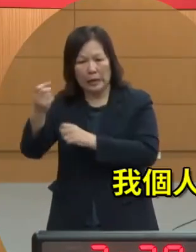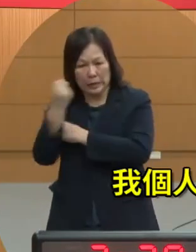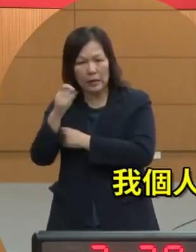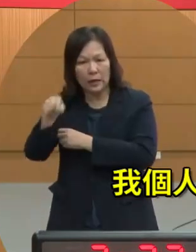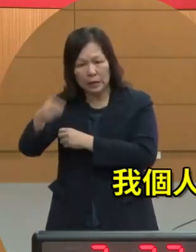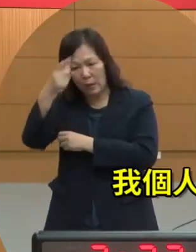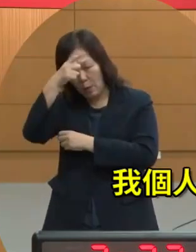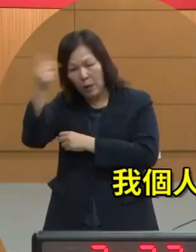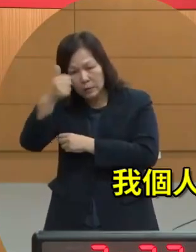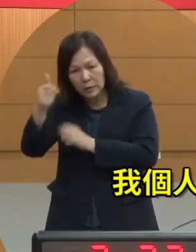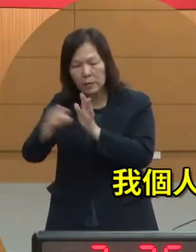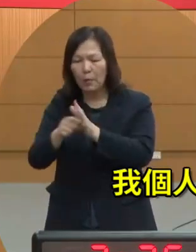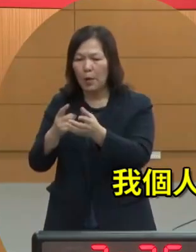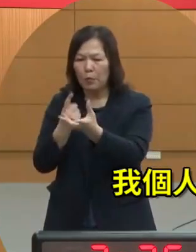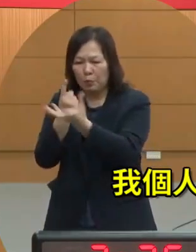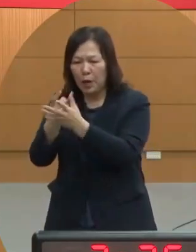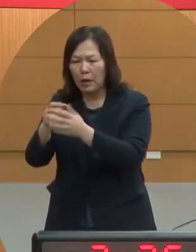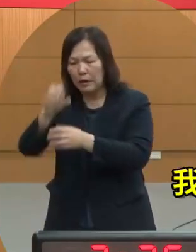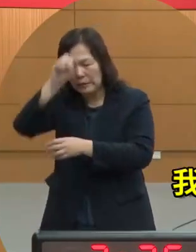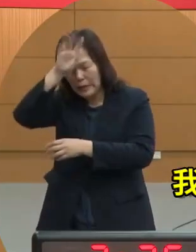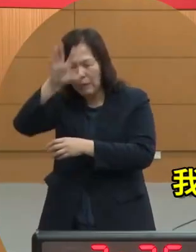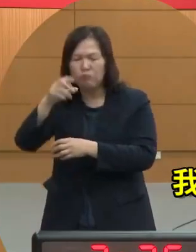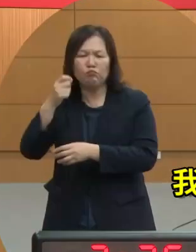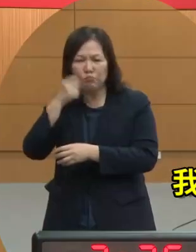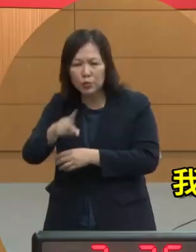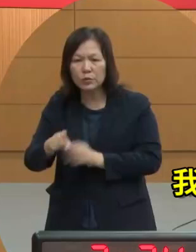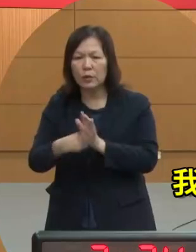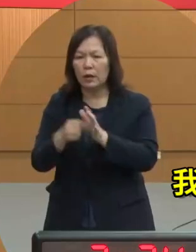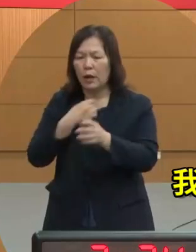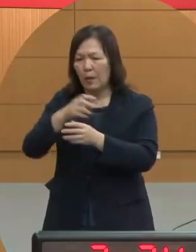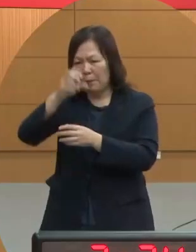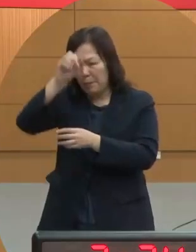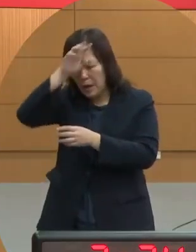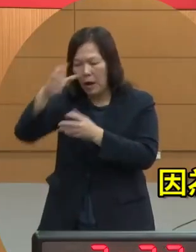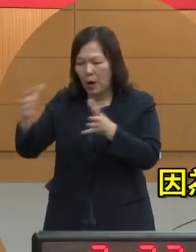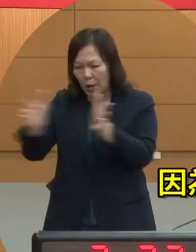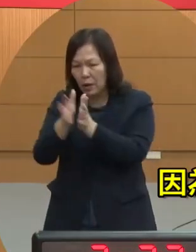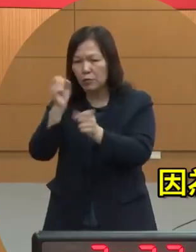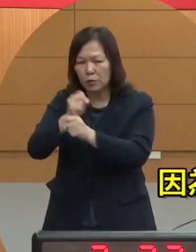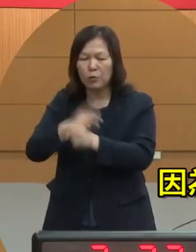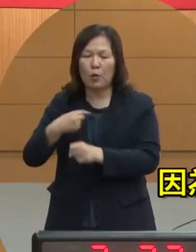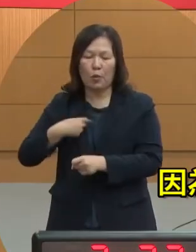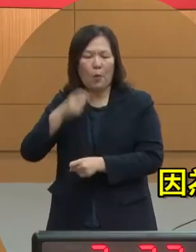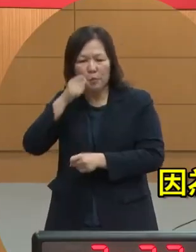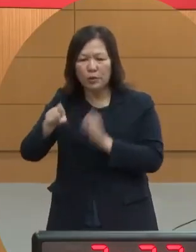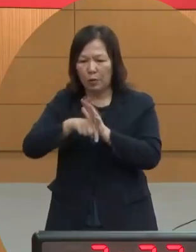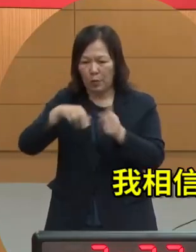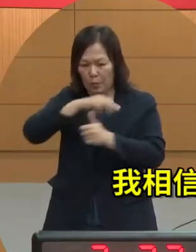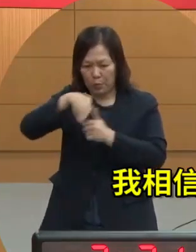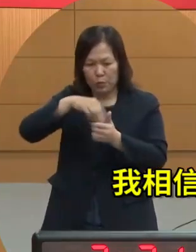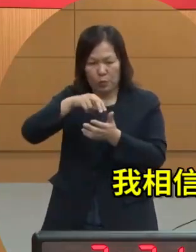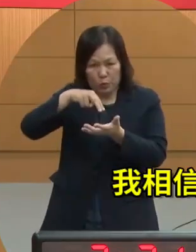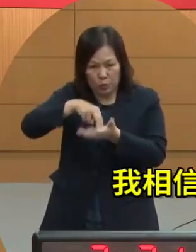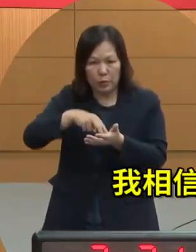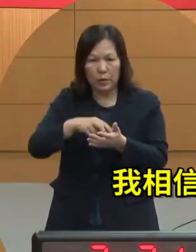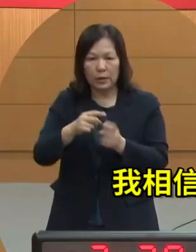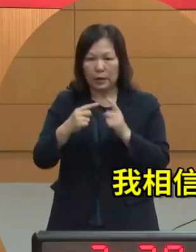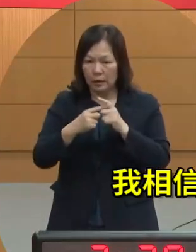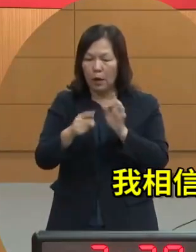我個人其實不喜歡加入任何政黨 我也不喜歡跟政黨合作 因為我是一個很獨立的人 我相信我自己的能力跟我的想法